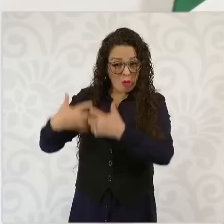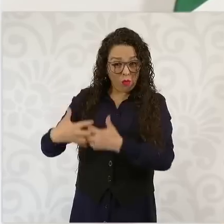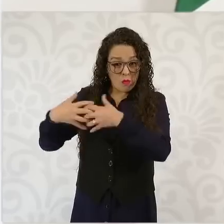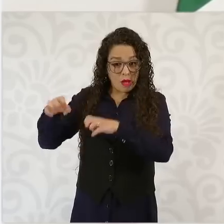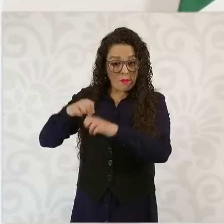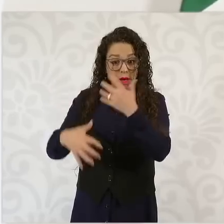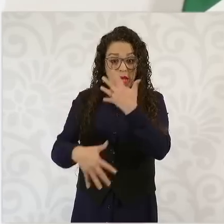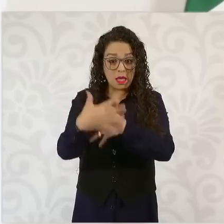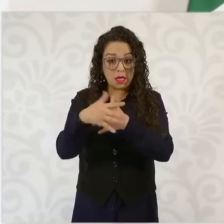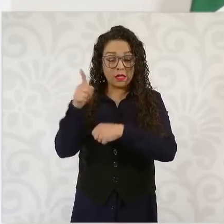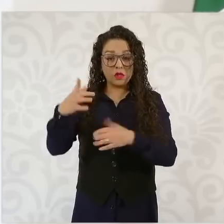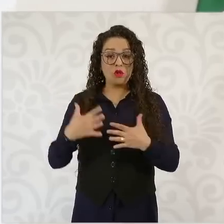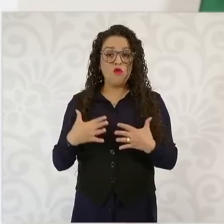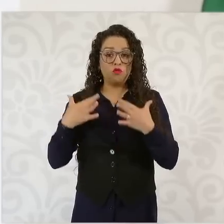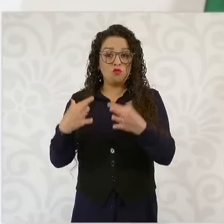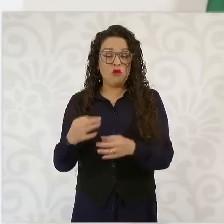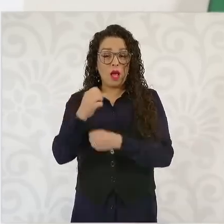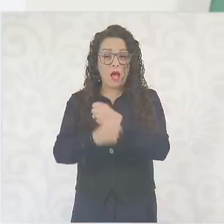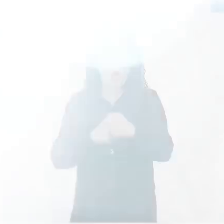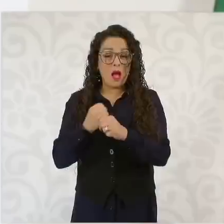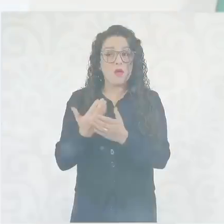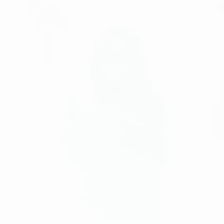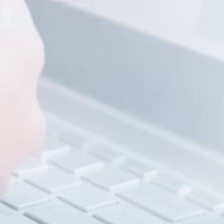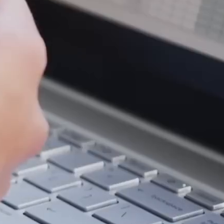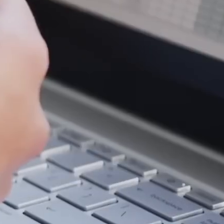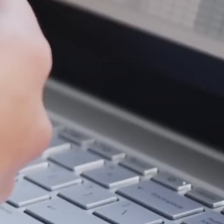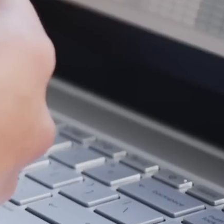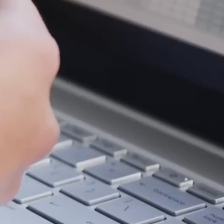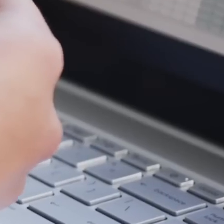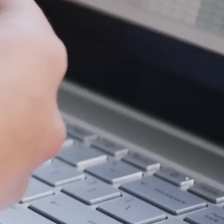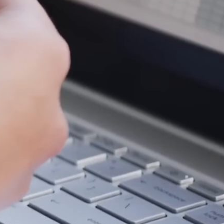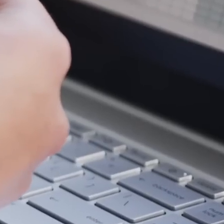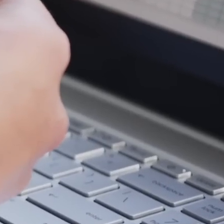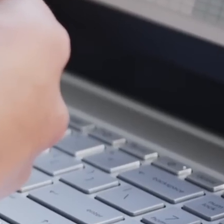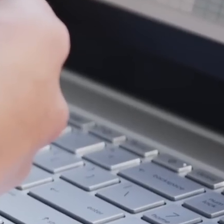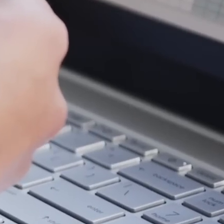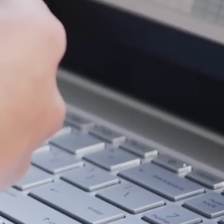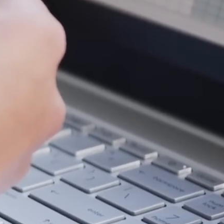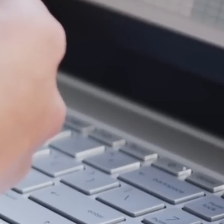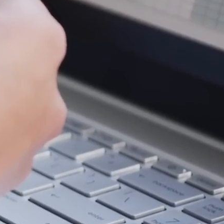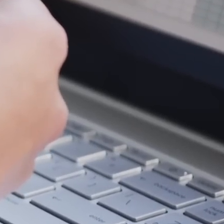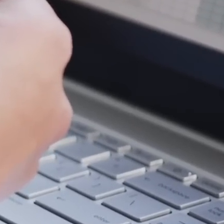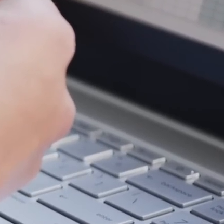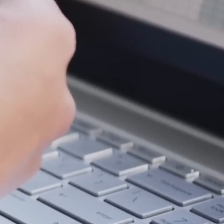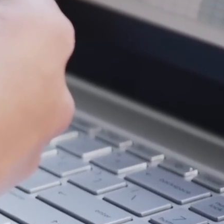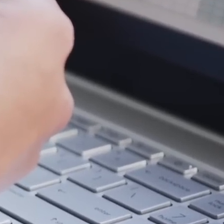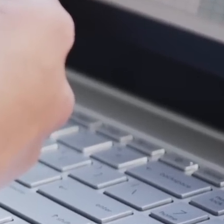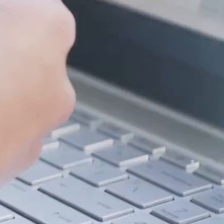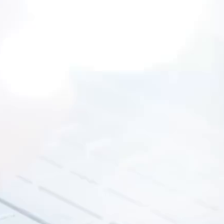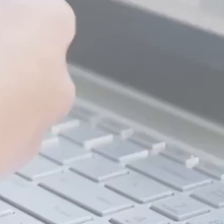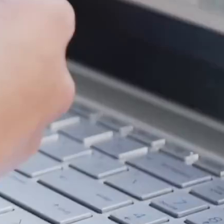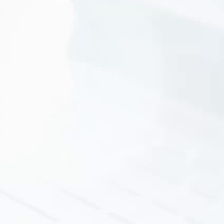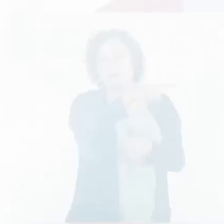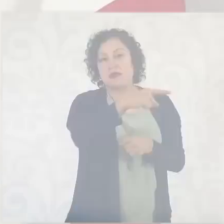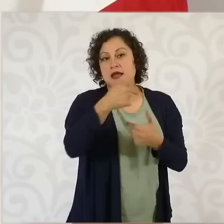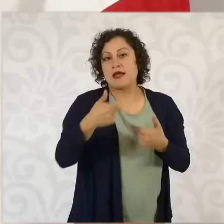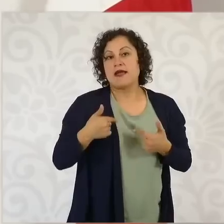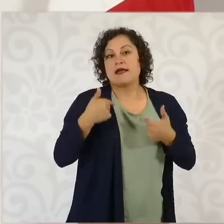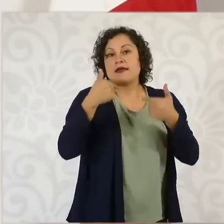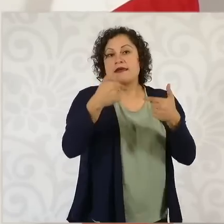mejor posición posible a México para proteger los emple em la presidenta de México Claudia